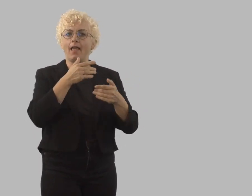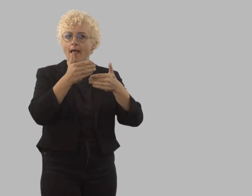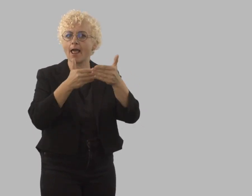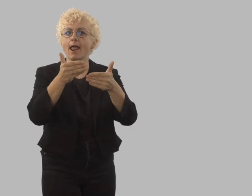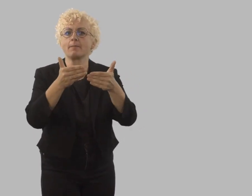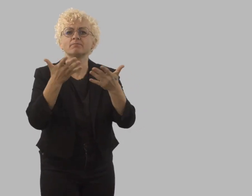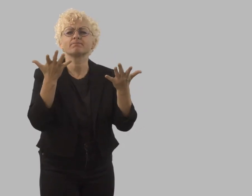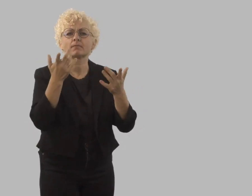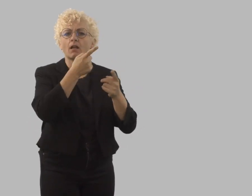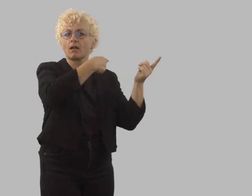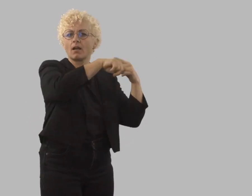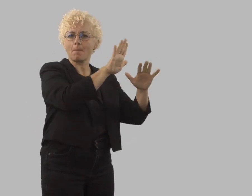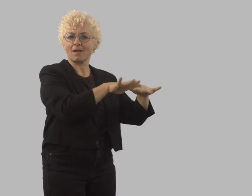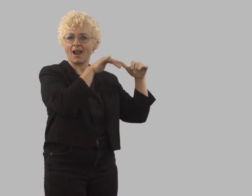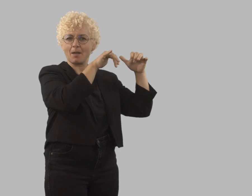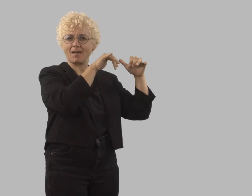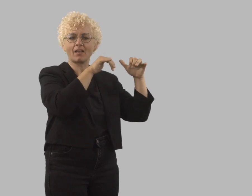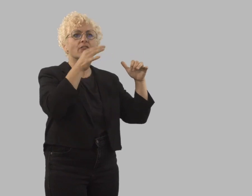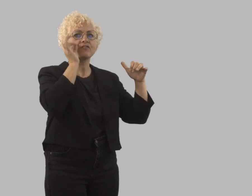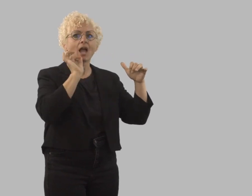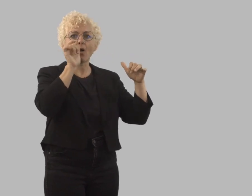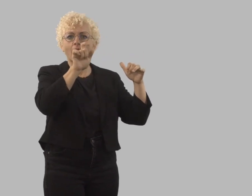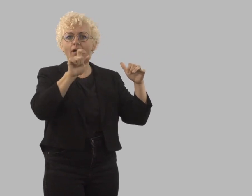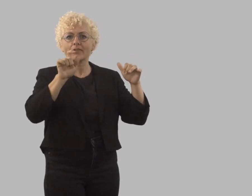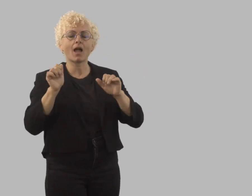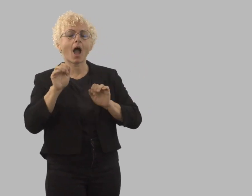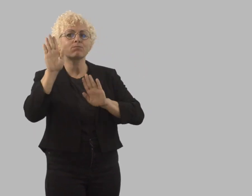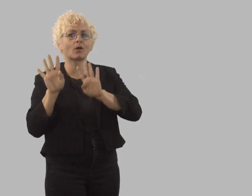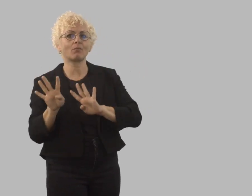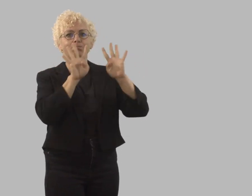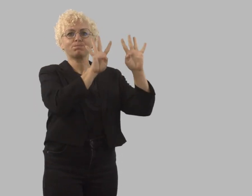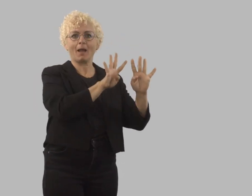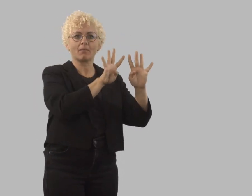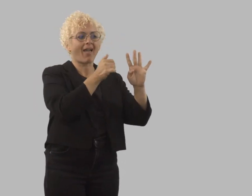Da brachten die ersten weiblichen Abgeordneten im Parlament,